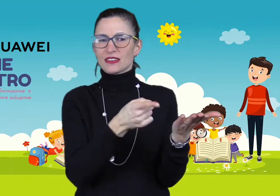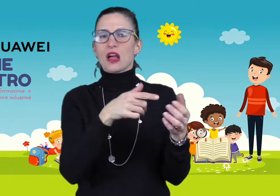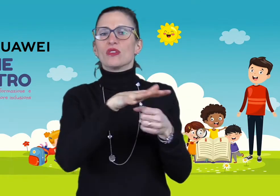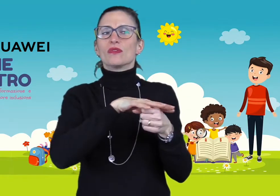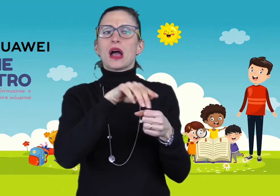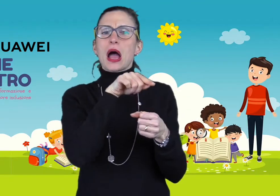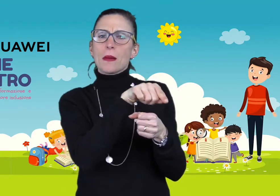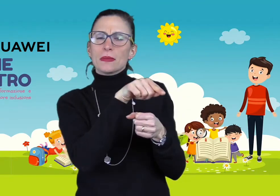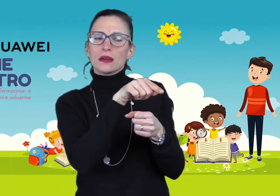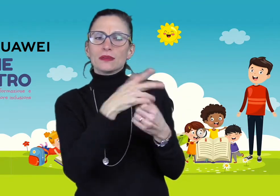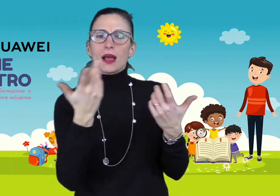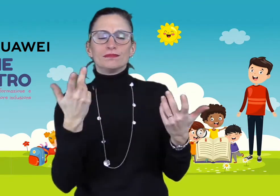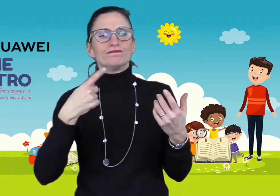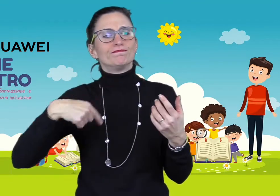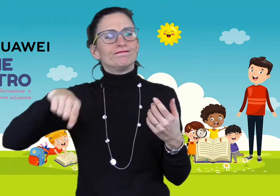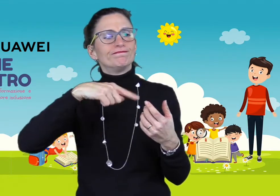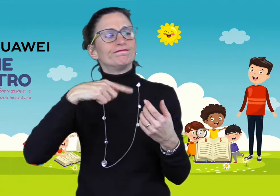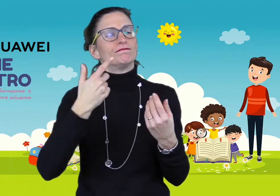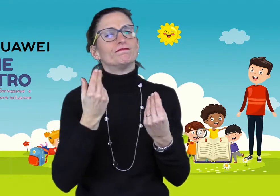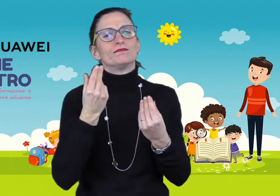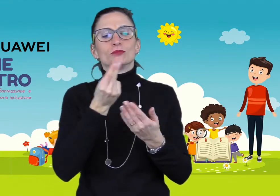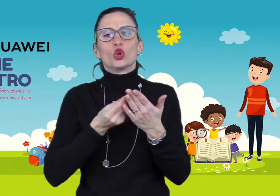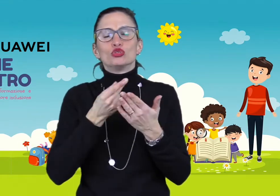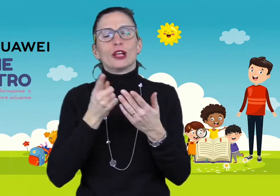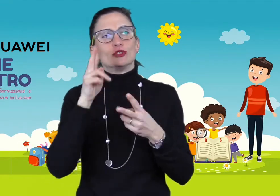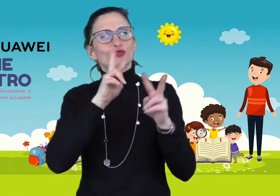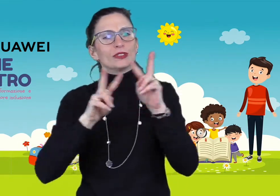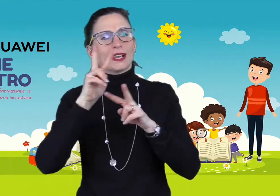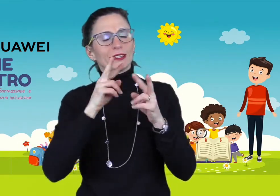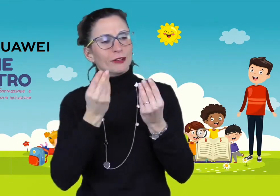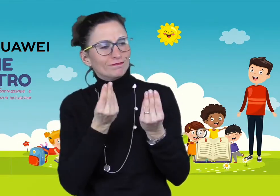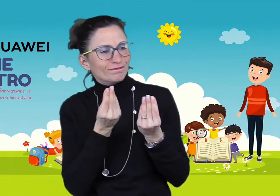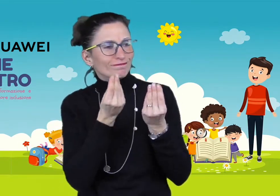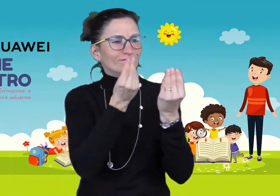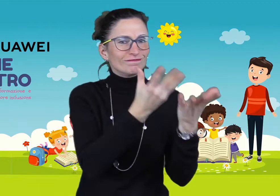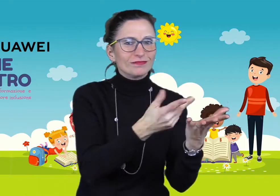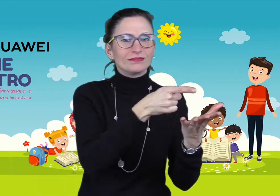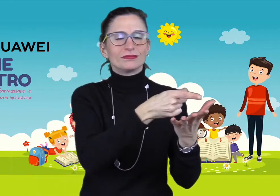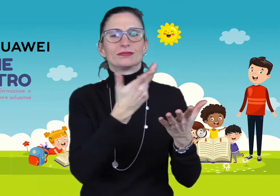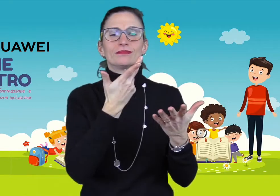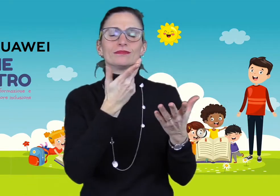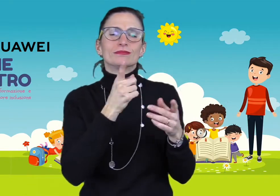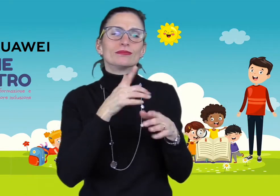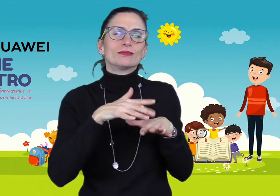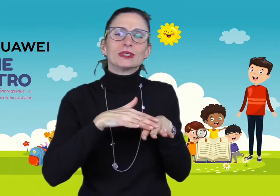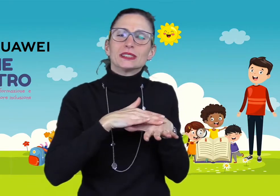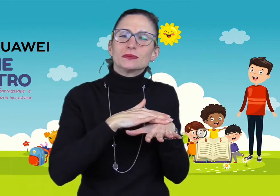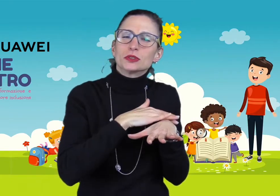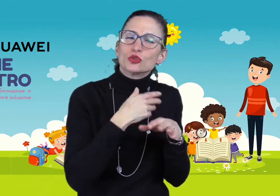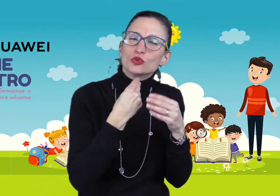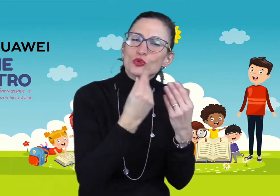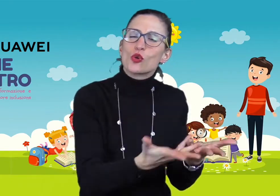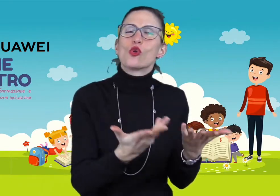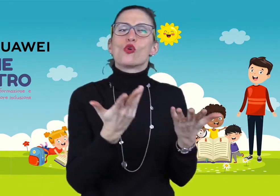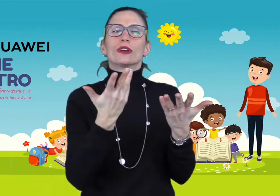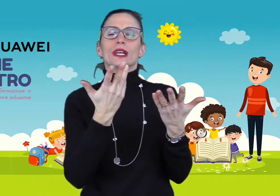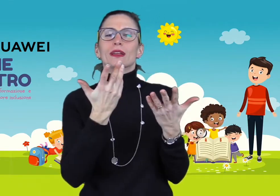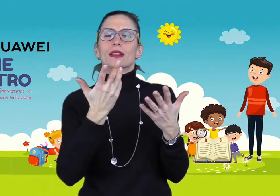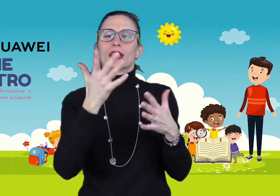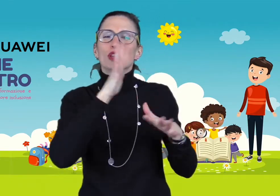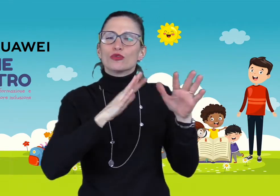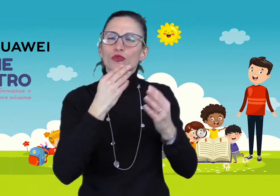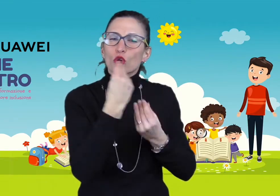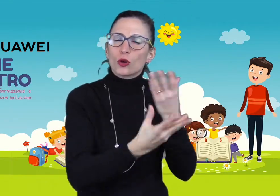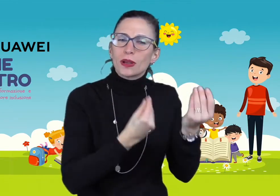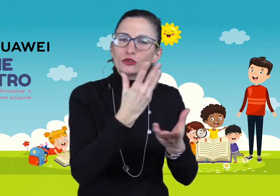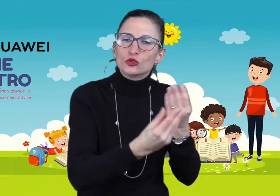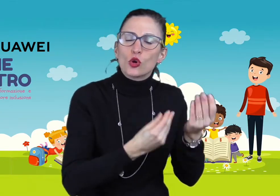Attraverso questo progetto vorremmo sensibilizzare e fornire ai genitori informazioni